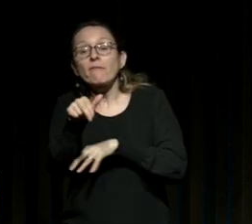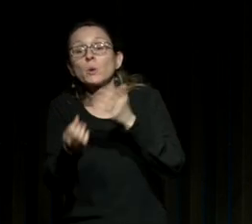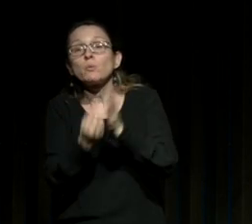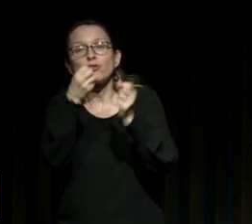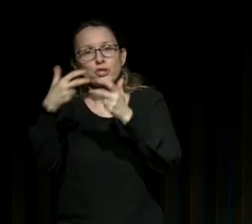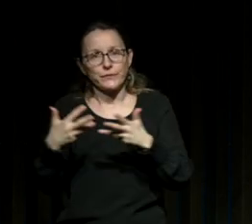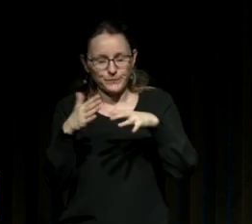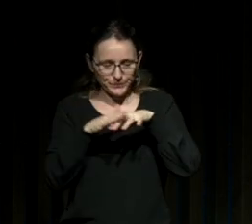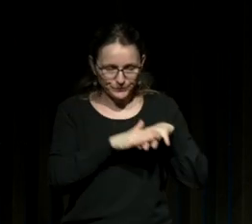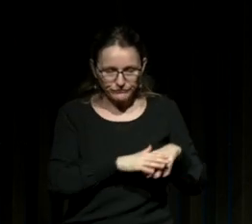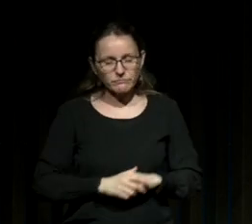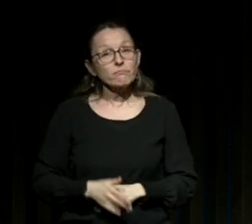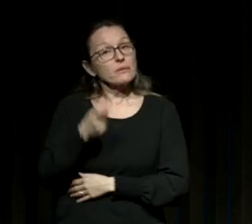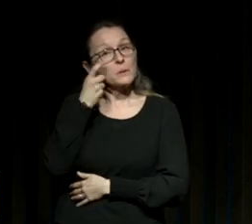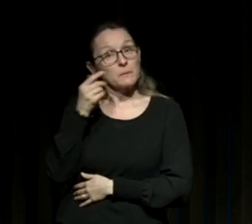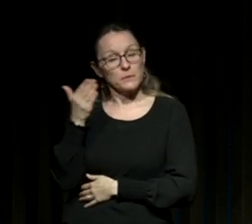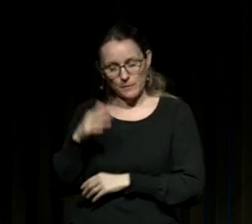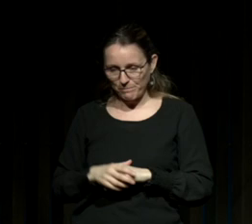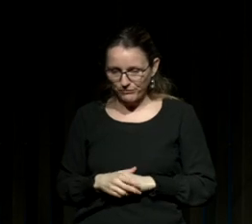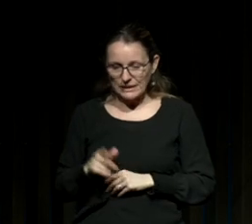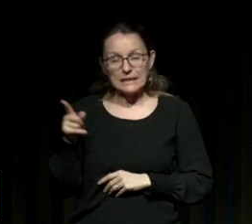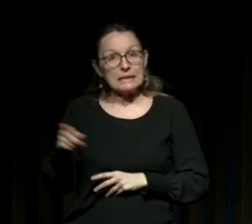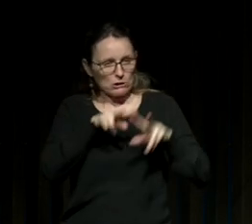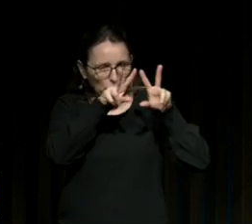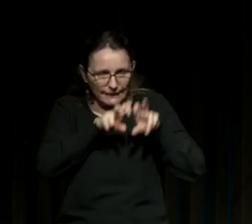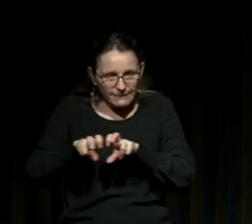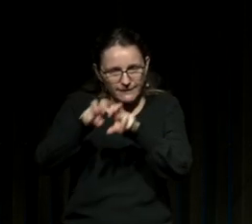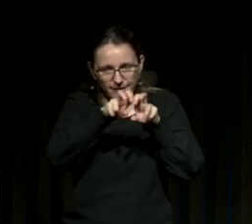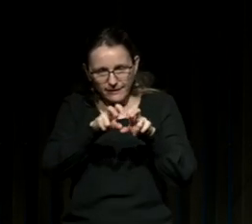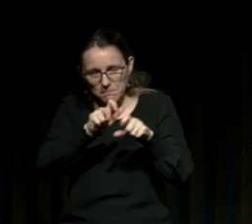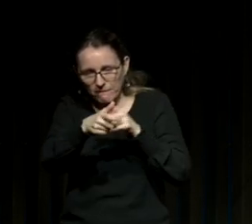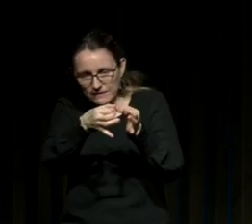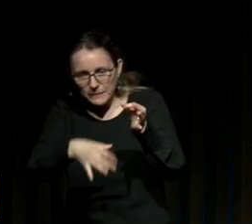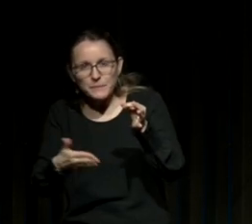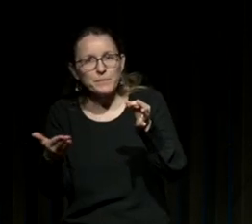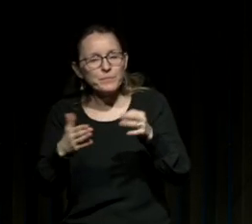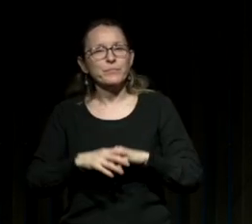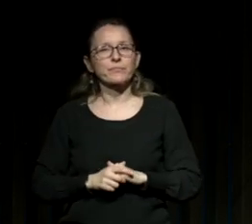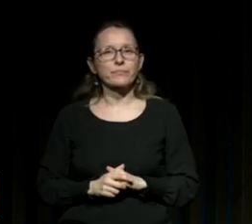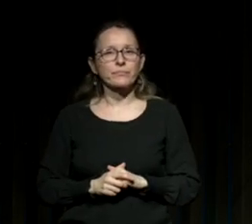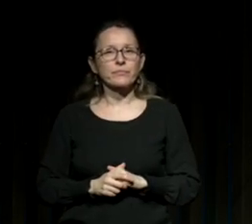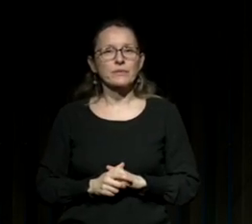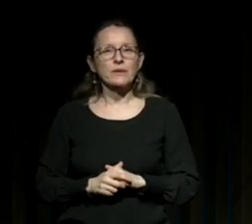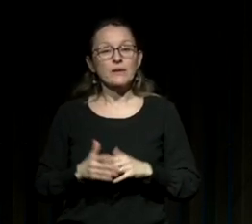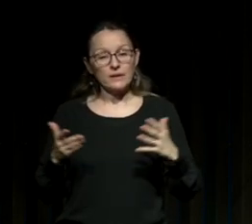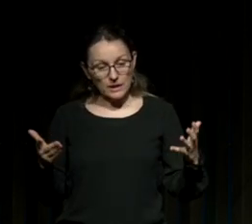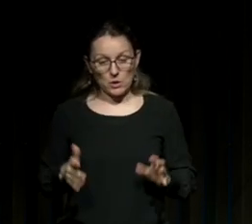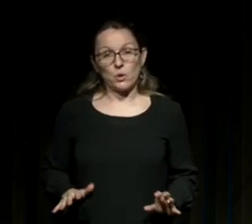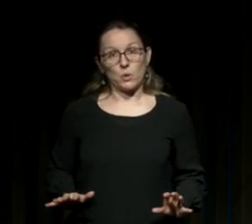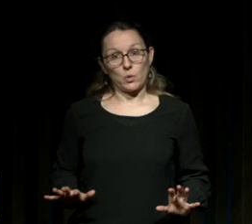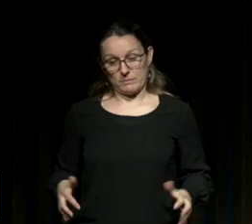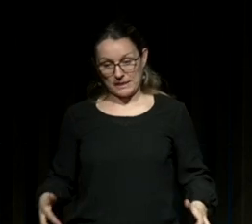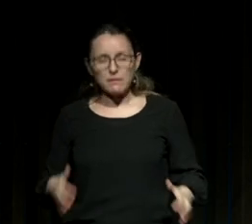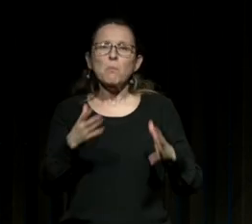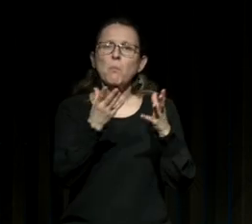à ces enquête obepi on voit que la prévalence de l'obésité dans la population adulte française